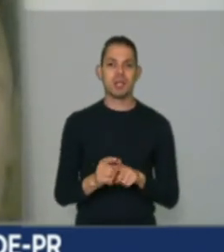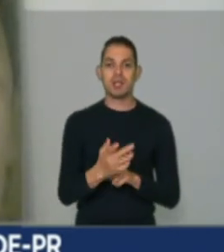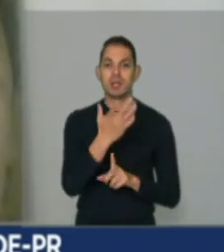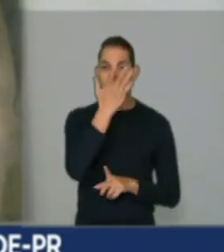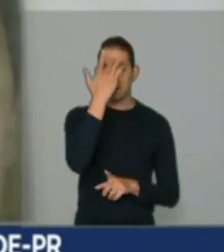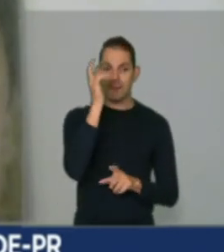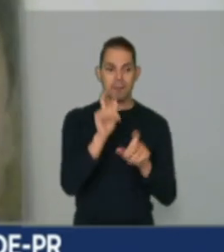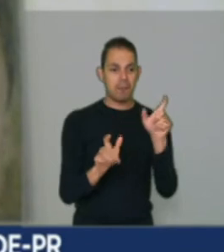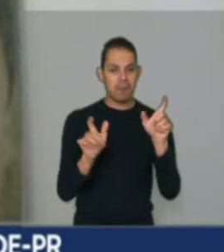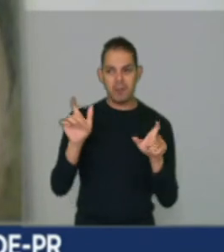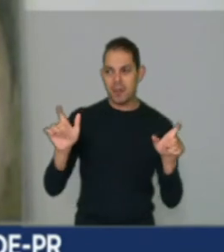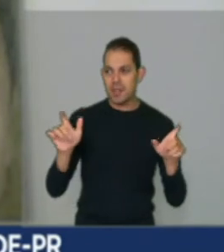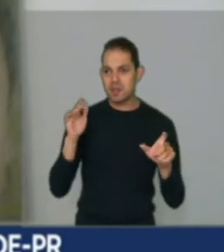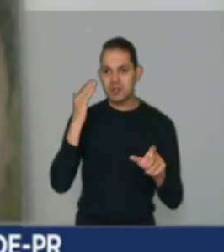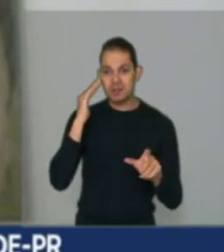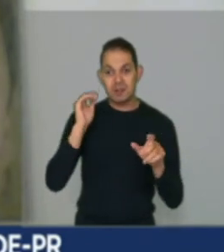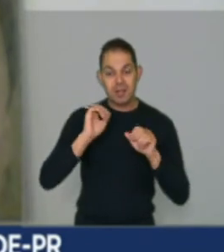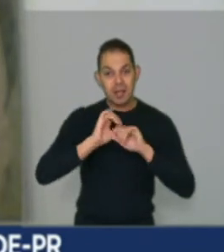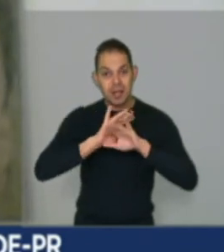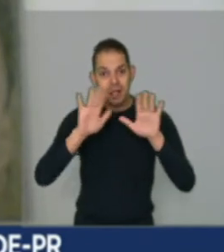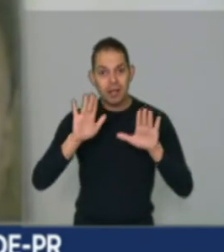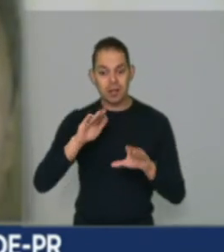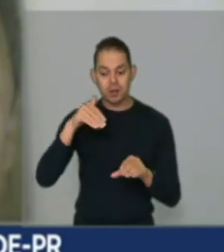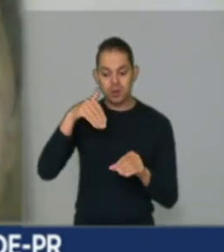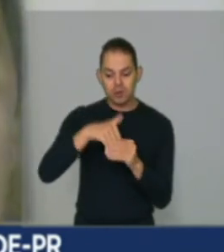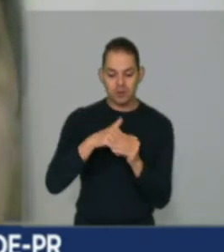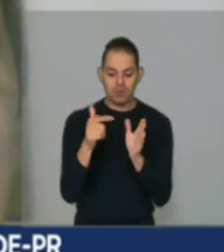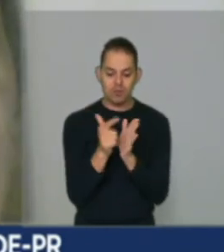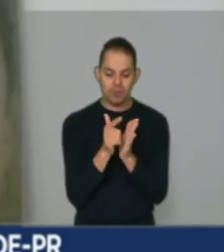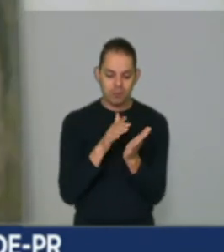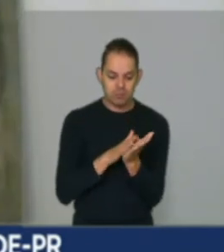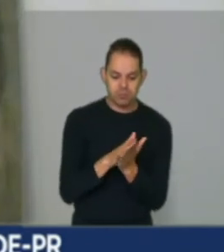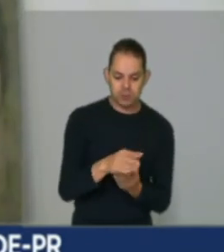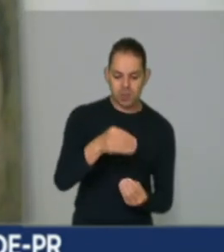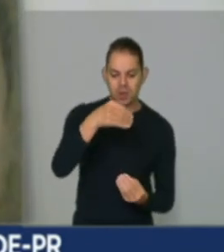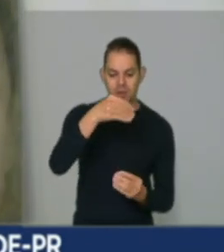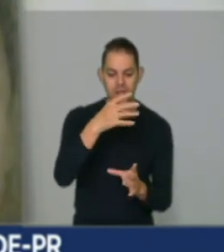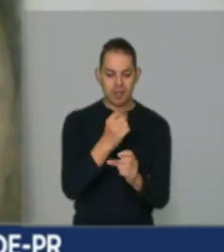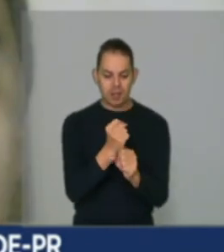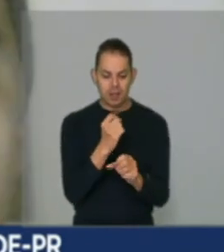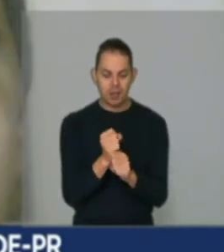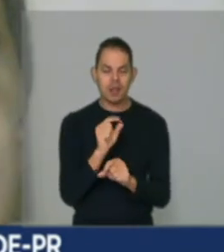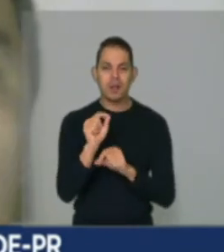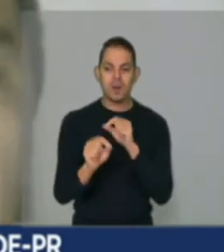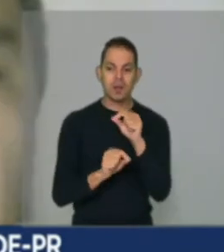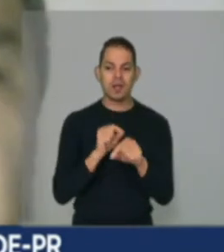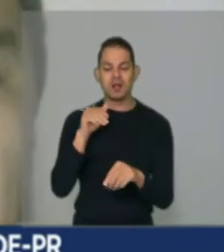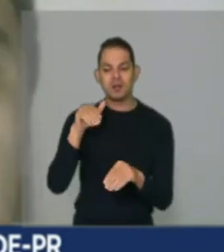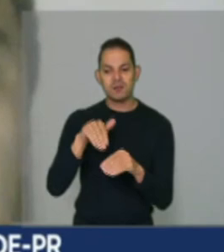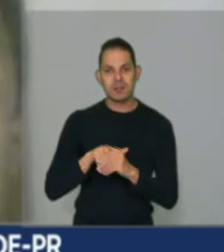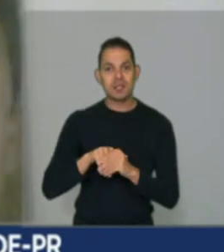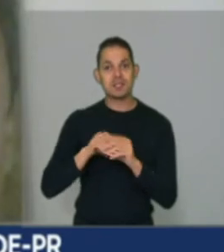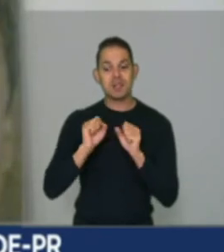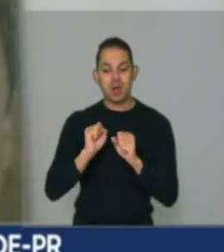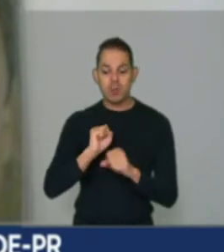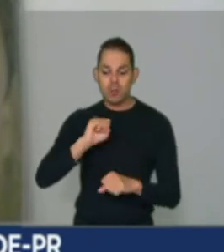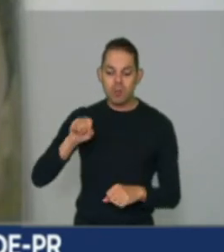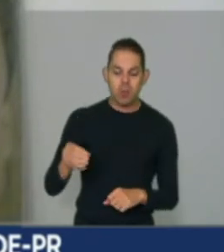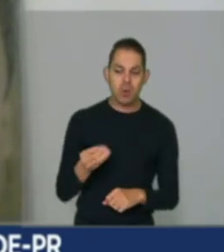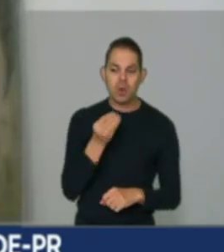PRESIDENTE, O VOTO IMPRESSO AUDITÁVEL É A VOTAÇÃO COM A POSSIBILIDADE DE CONFIRMAÇÃO DE CONFIRMAÇÃO